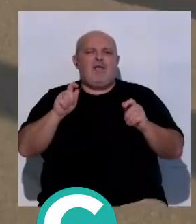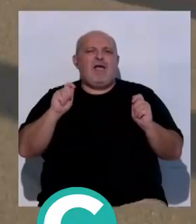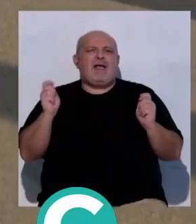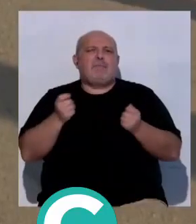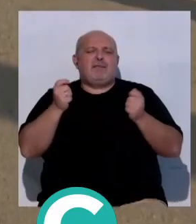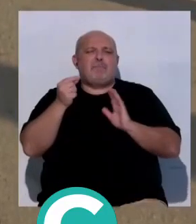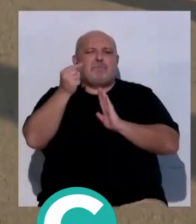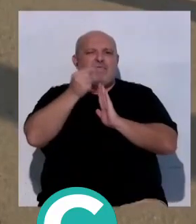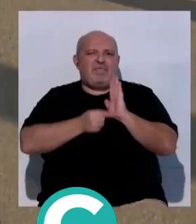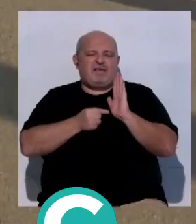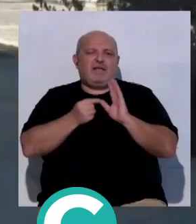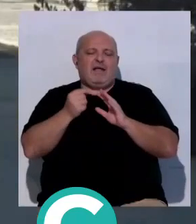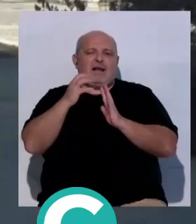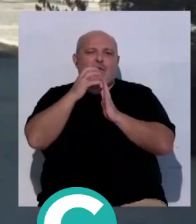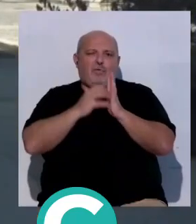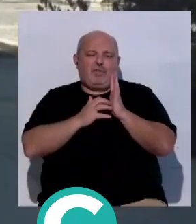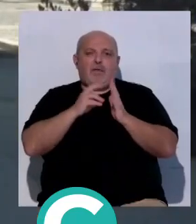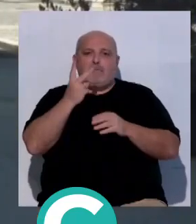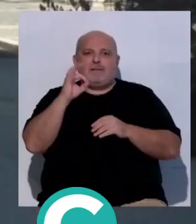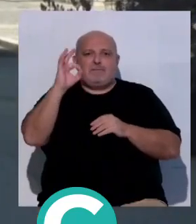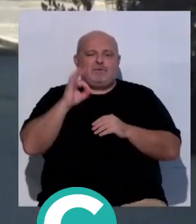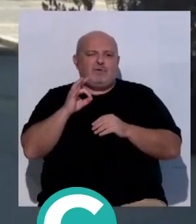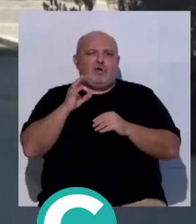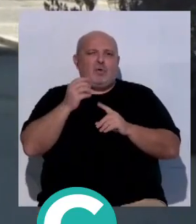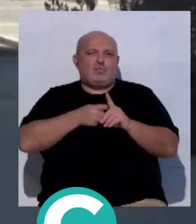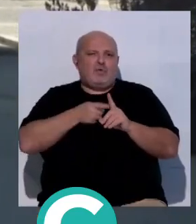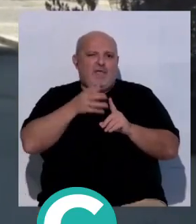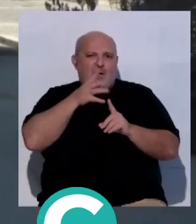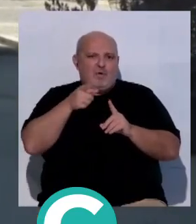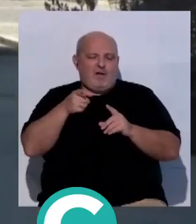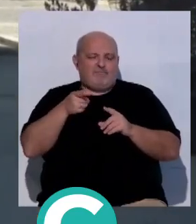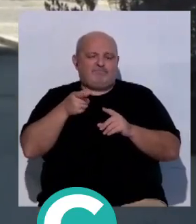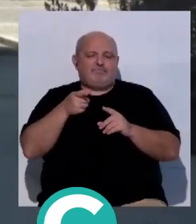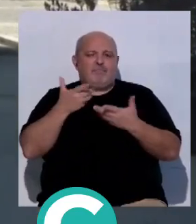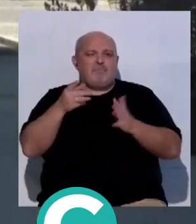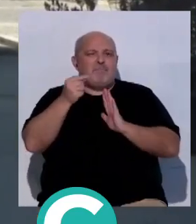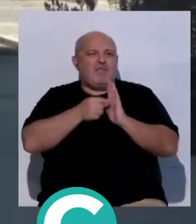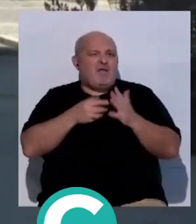de medidas que permitirán reducir hasta el 20% el consumo del agua entre las medidas será vaciar las